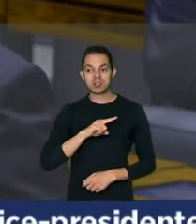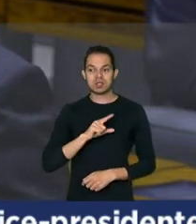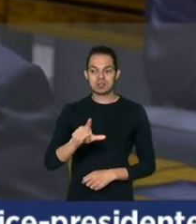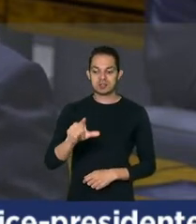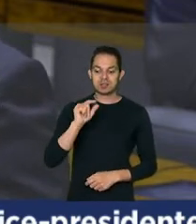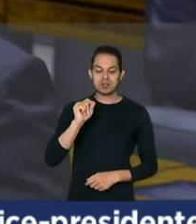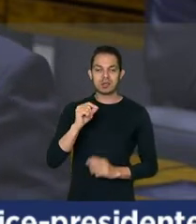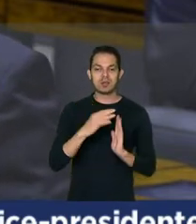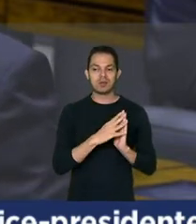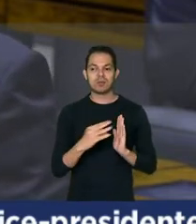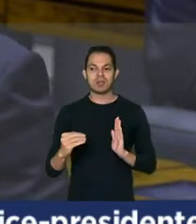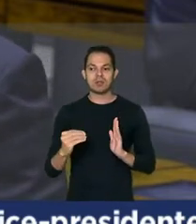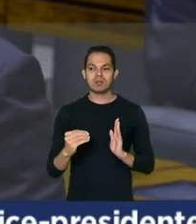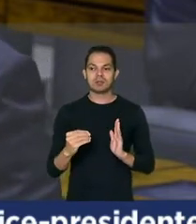INDENIZAÇÃO. SE NÓS